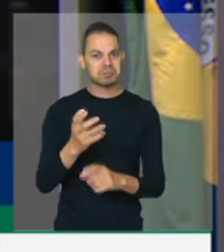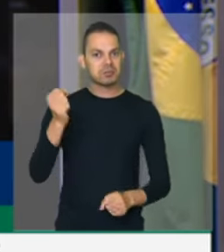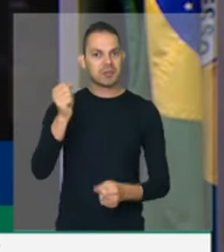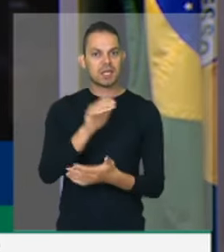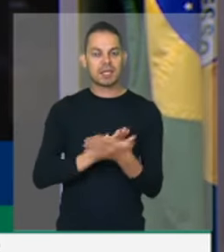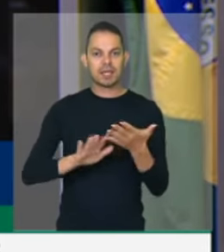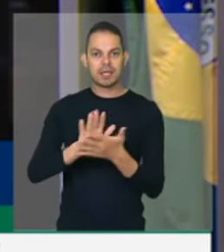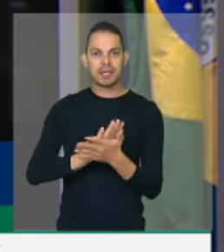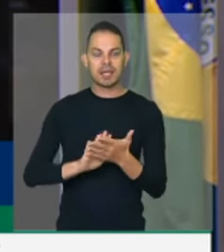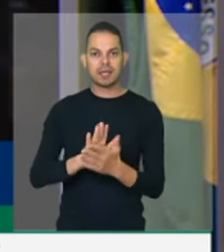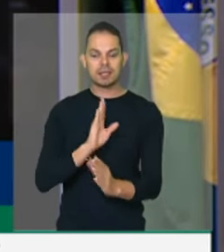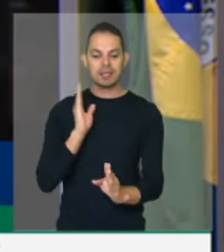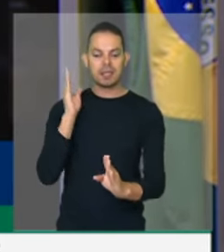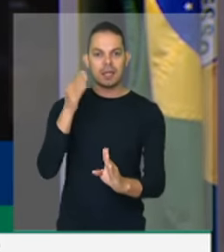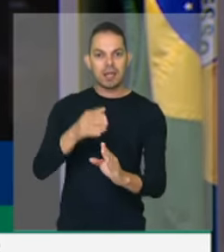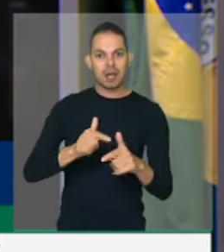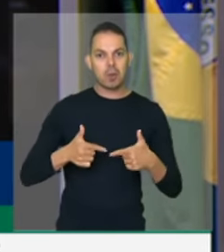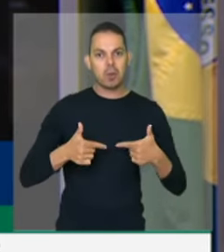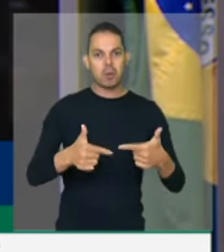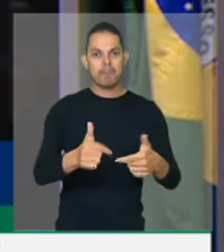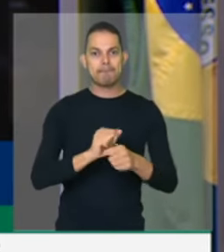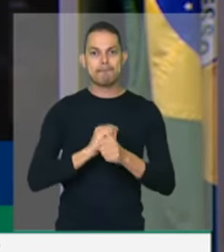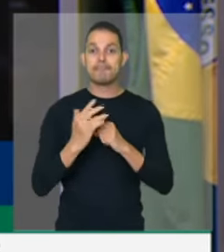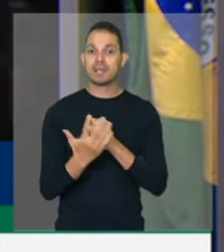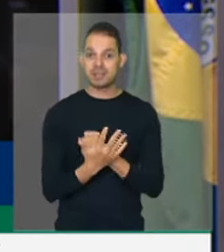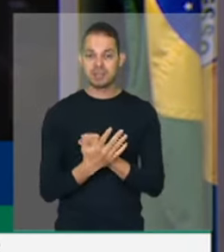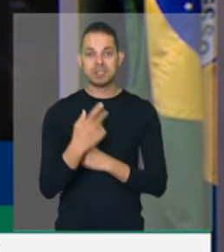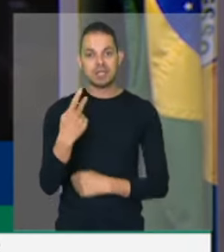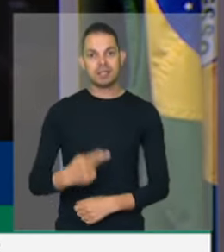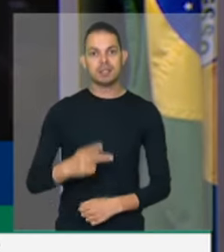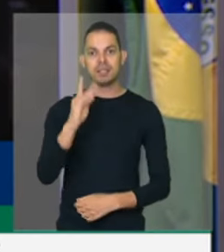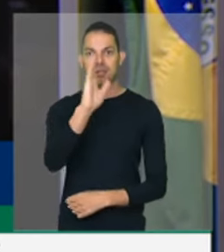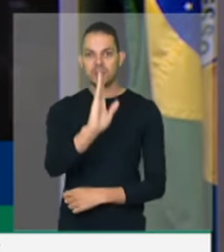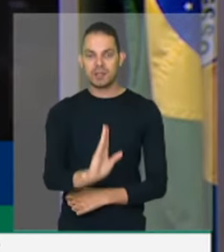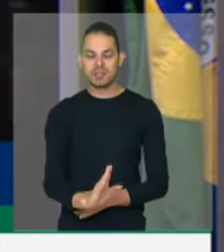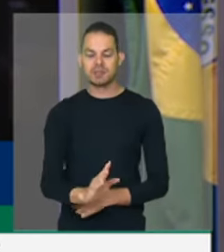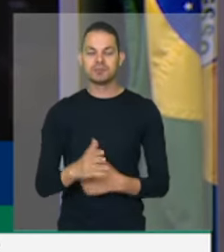COVID-19 NO BRASIL. ASSIM.... TEM O OBJETIVO DE PROPORCIONAR.... QUE NÃO APENAS O SUS, MAS TAMBÉM AS